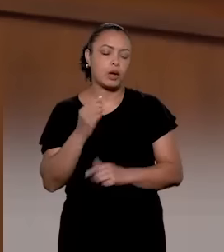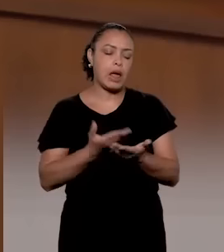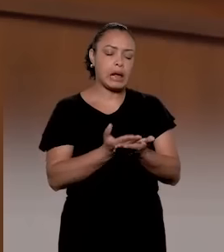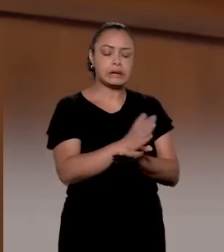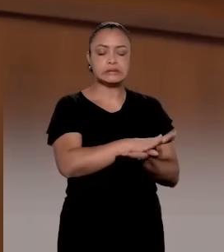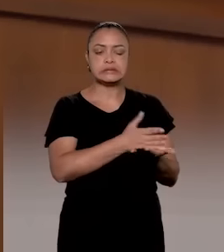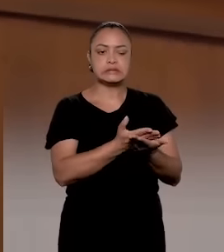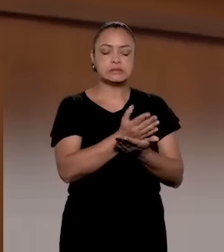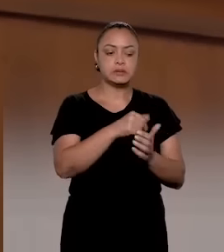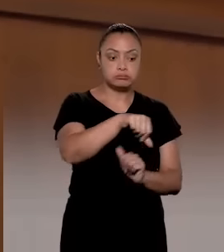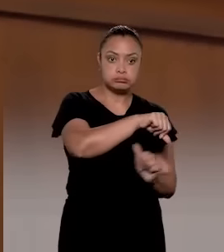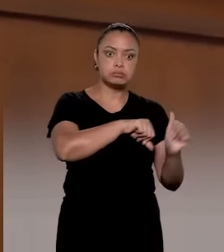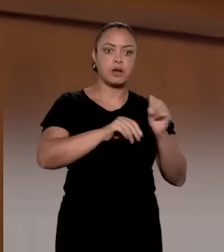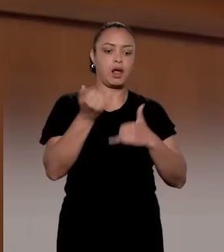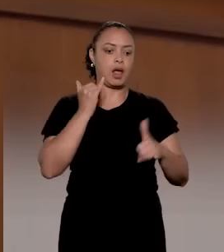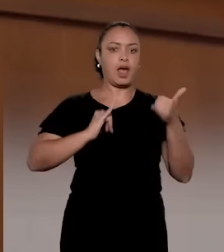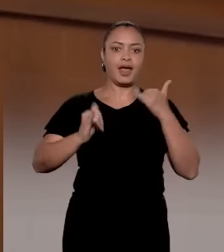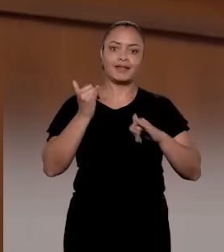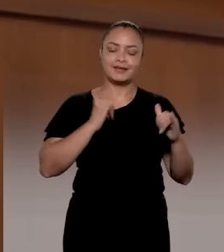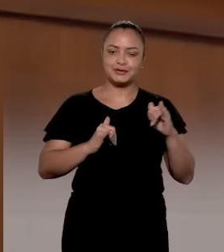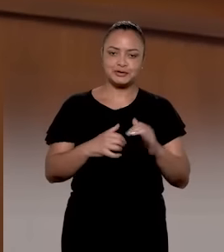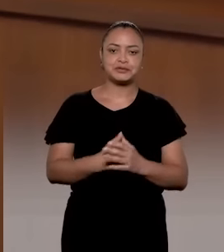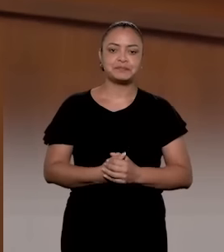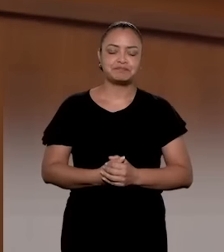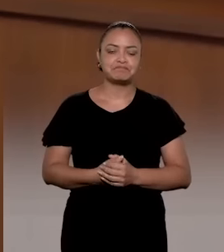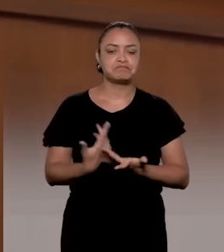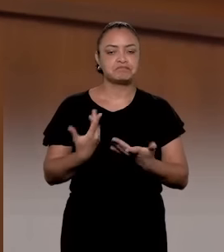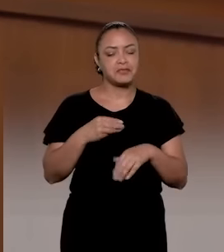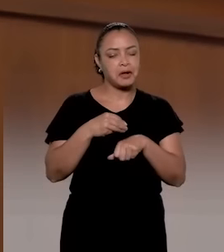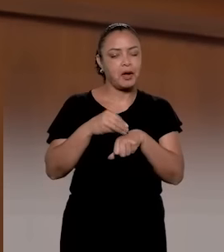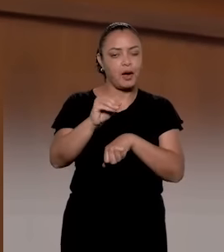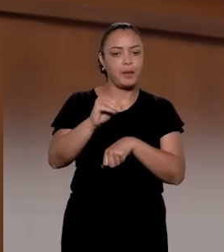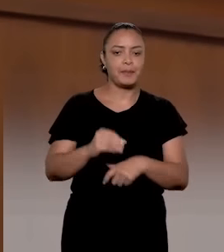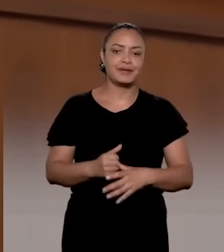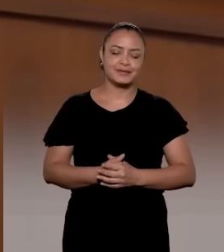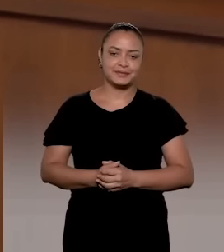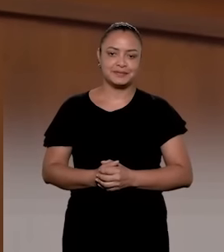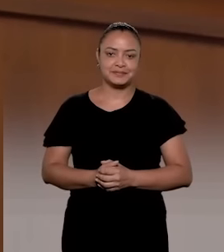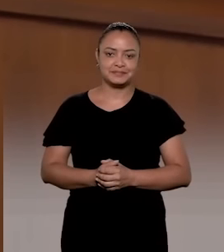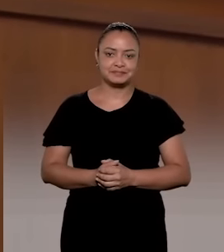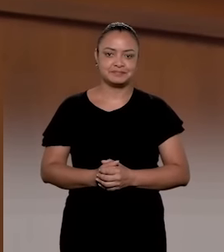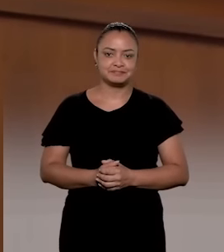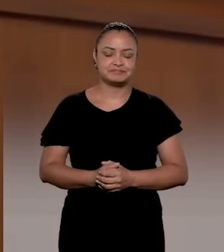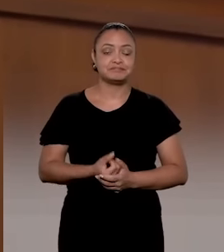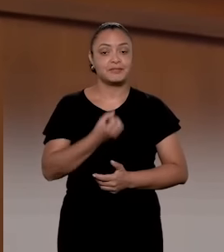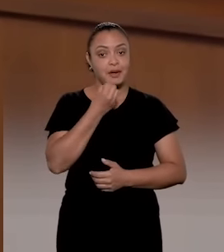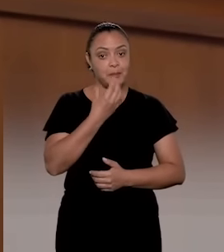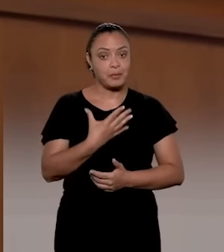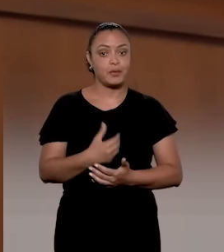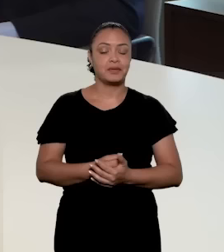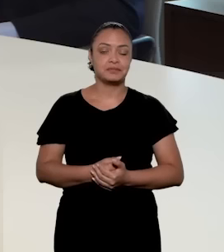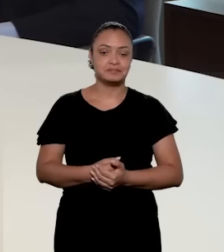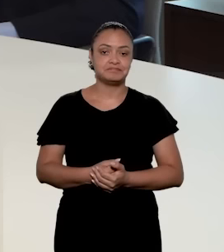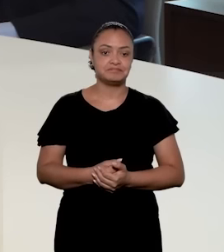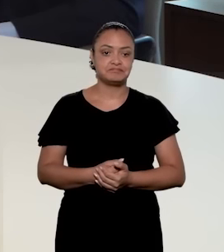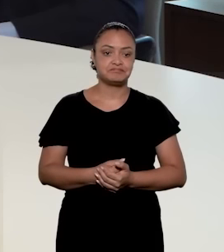que nos incomoda em energia. Então, é um livro que eu recomendo, tem sido bem interessante a leitura. Boa dica.